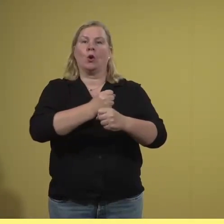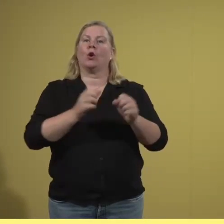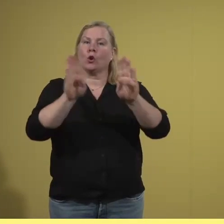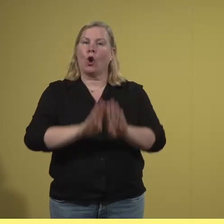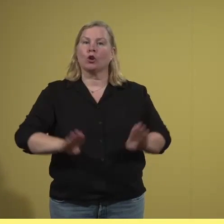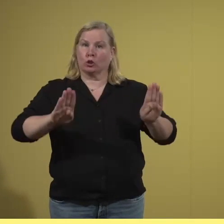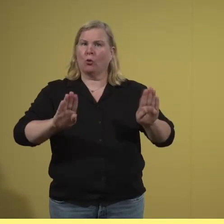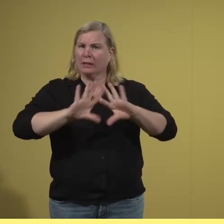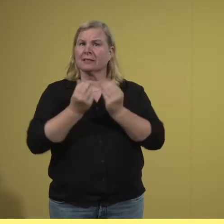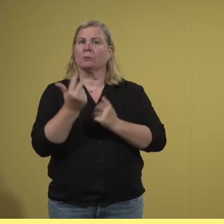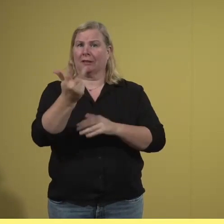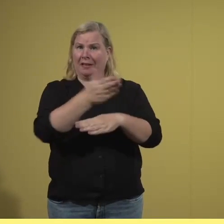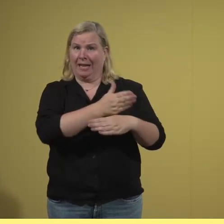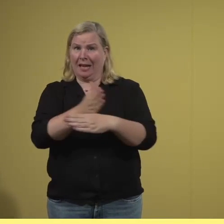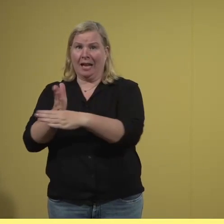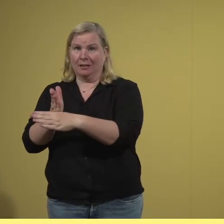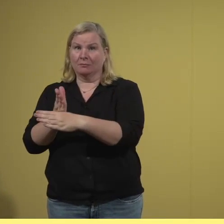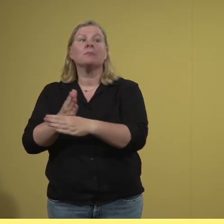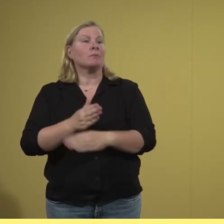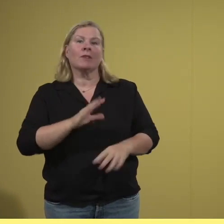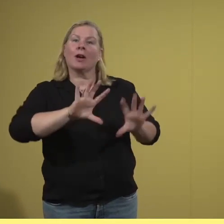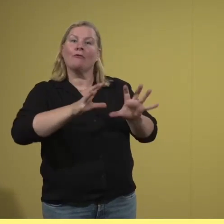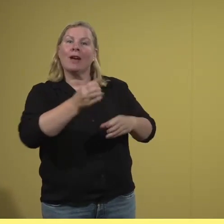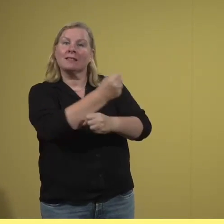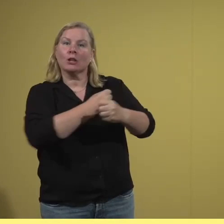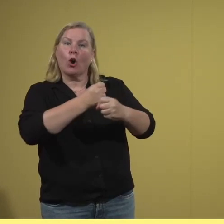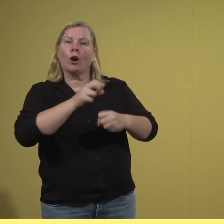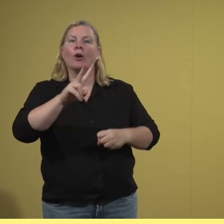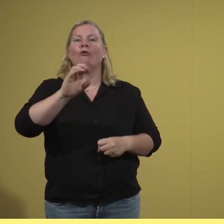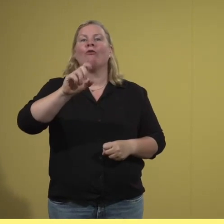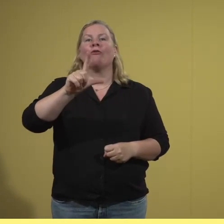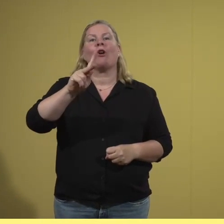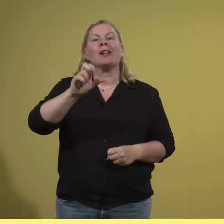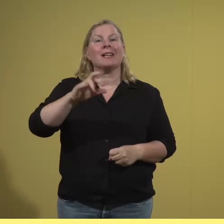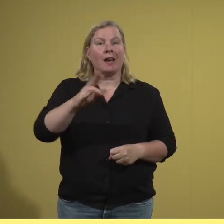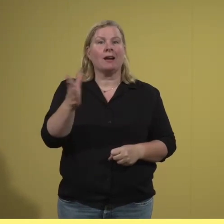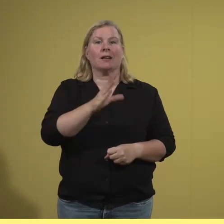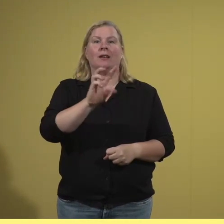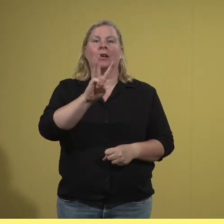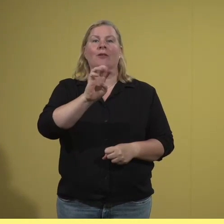mit TV-Koch Volker Westermann, unser Spezialist hier. Er wird für Sie kochen.